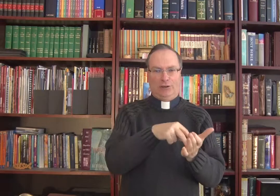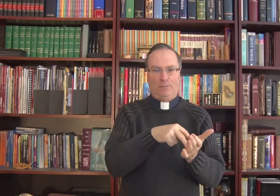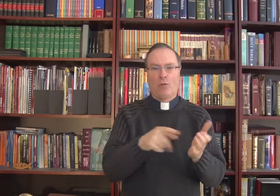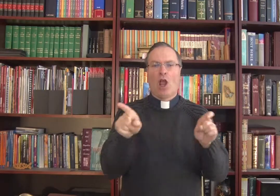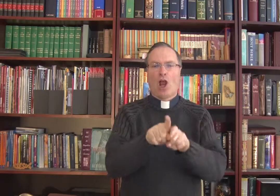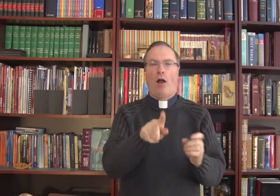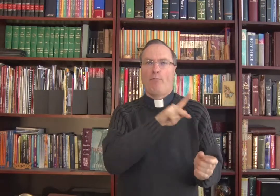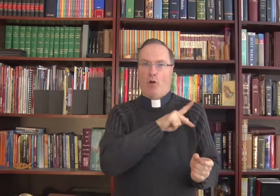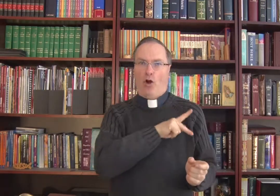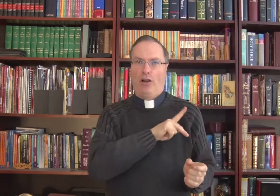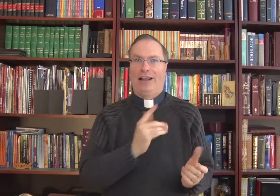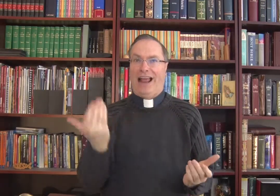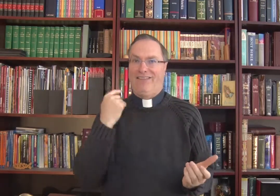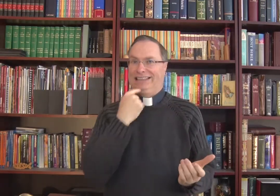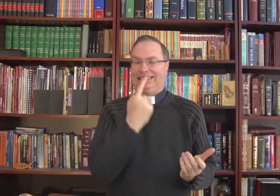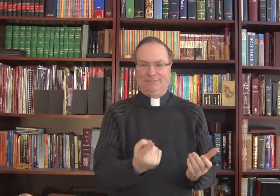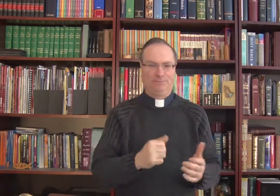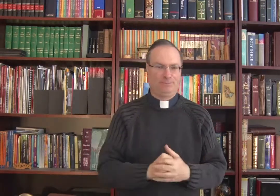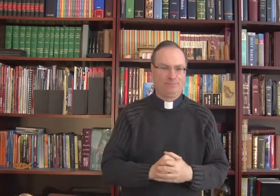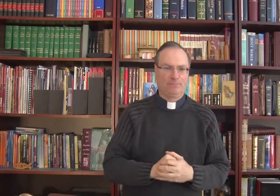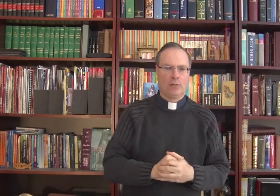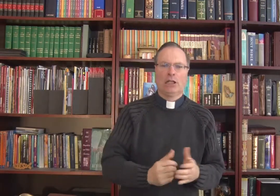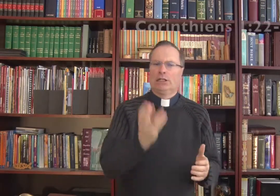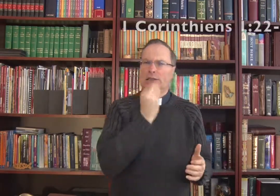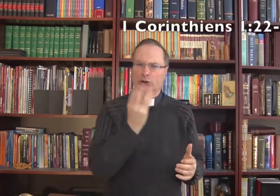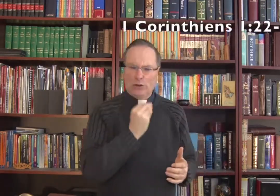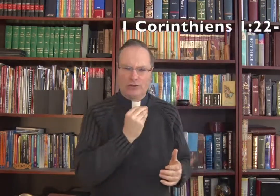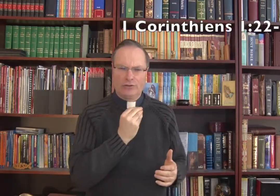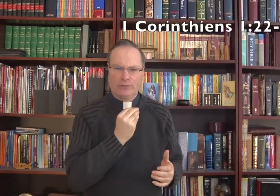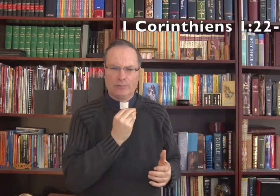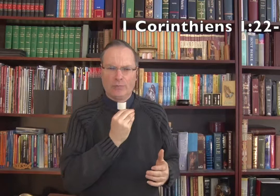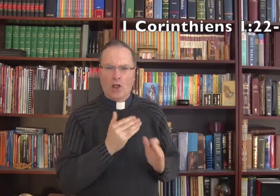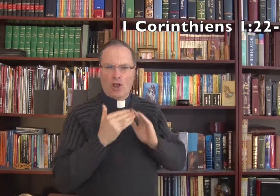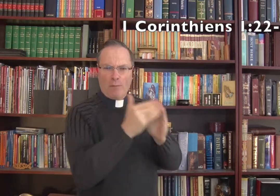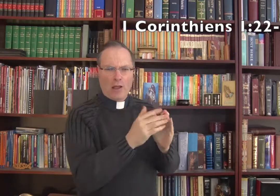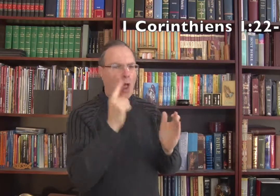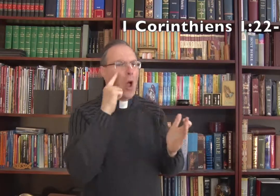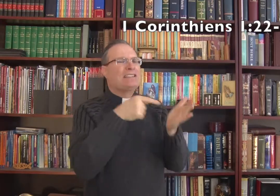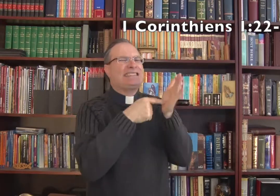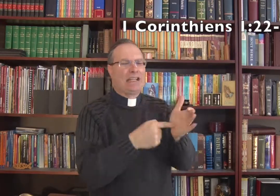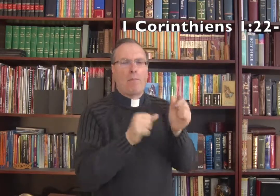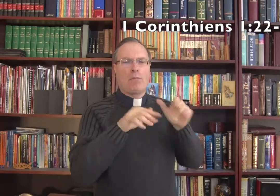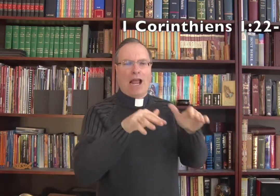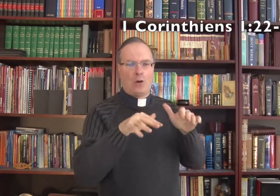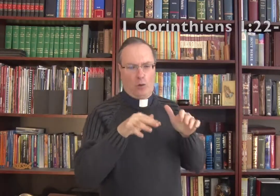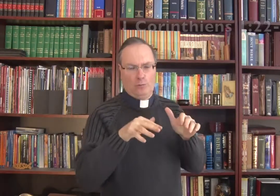Comme Paul avait dit: «Les Juifs demandent un signe miraculeux